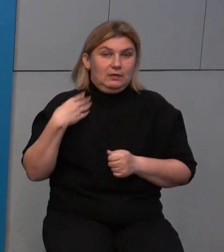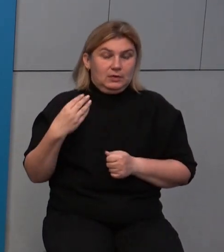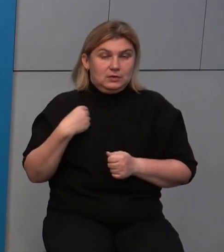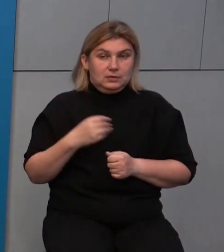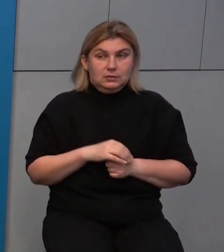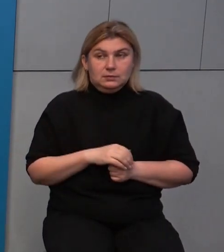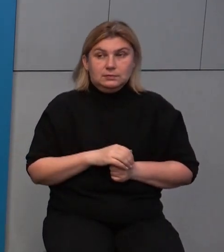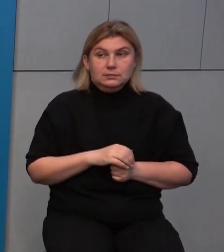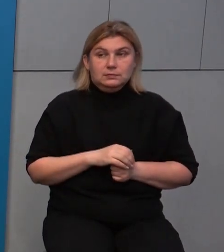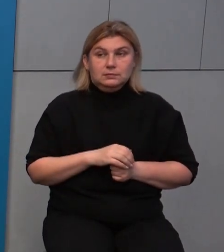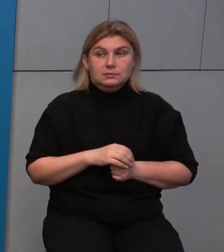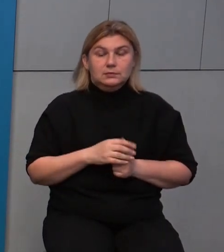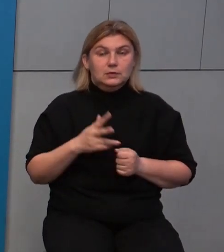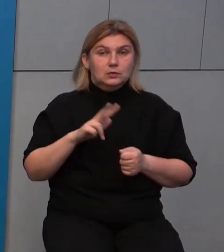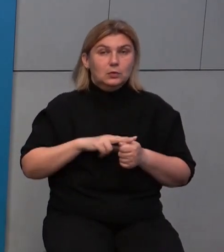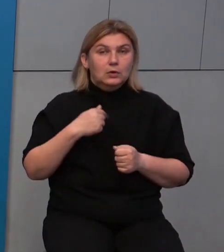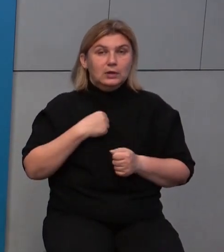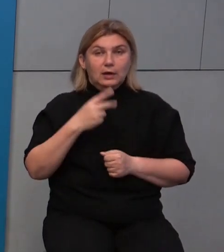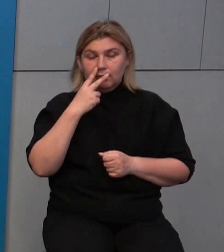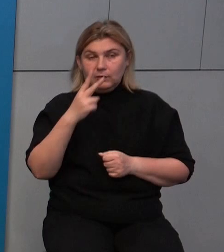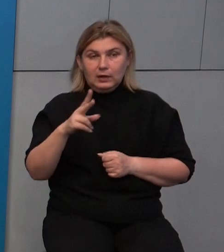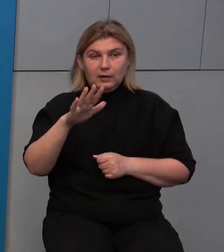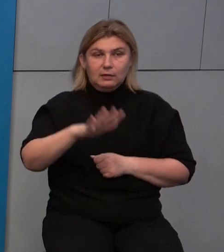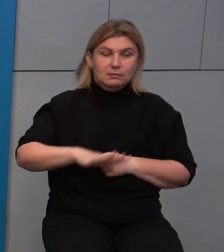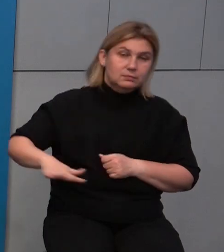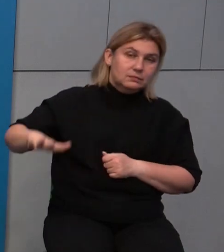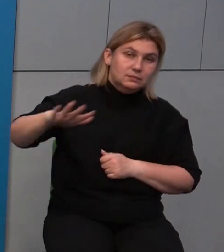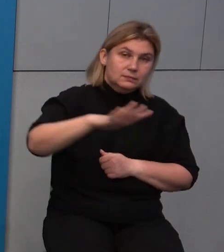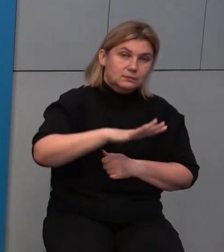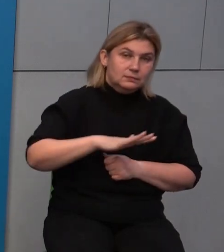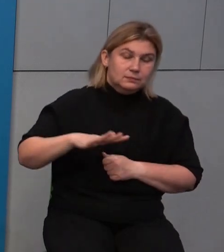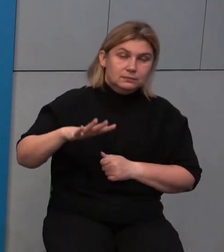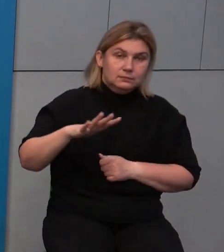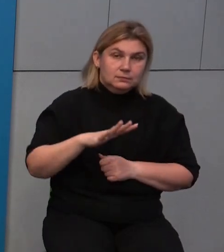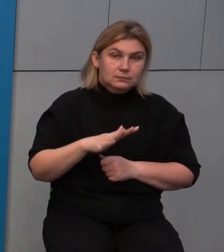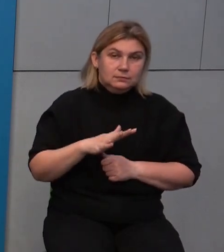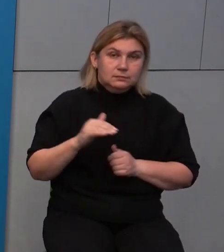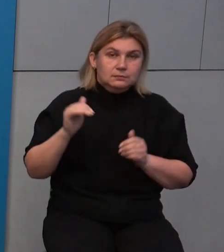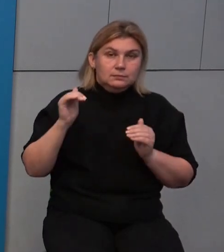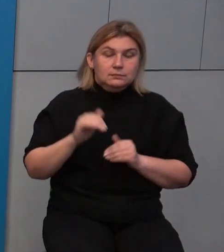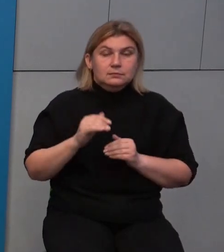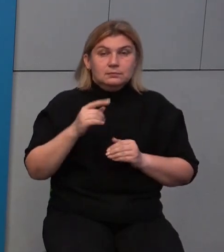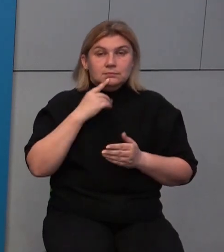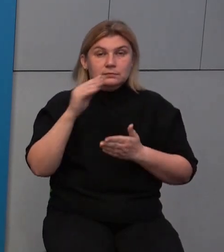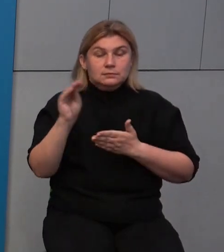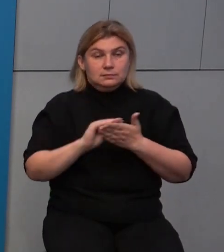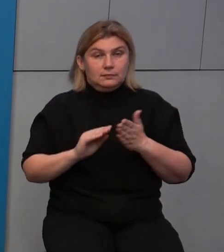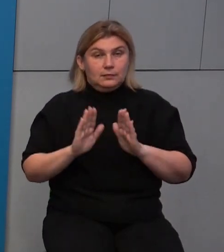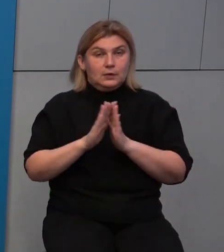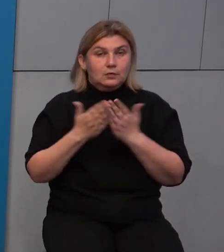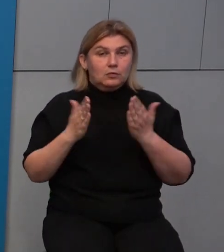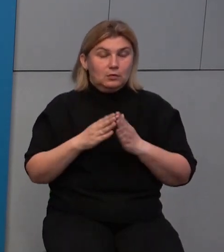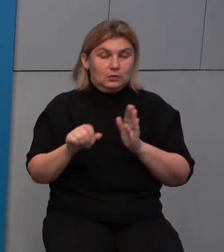którą ja postrzegam na tych terenach jako, po prostu można by było według mnie napisać taki podręcznik do historii.